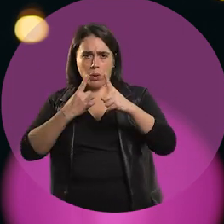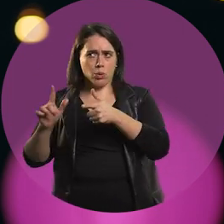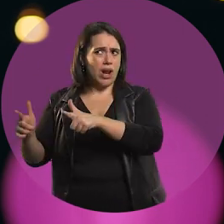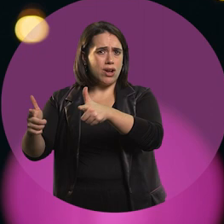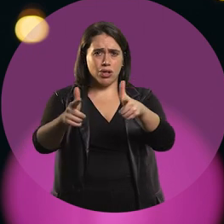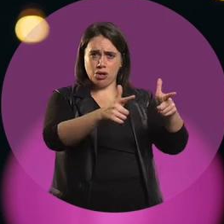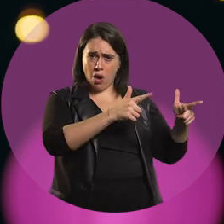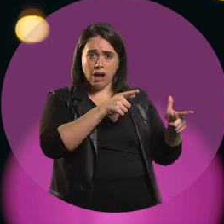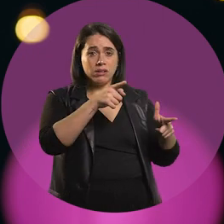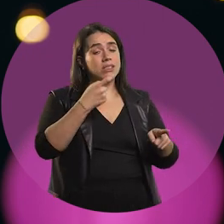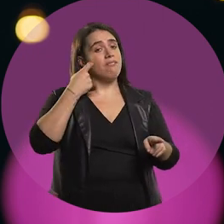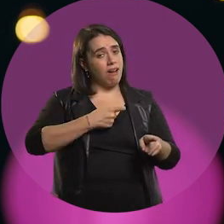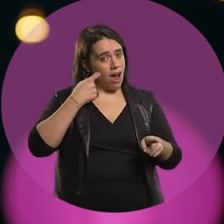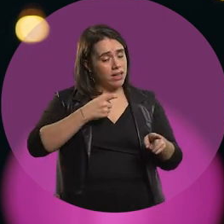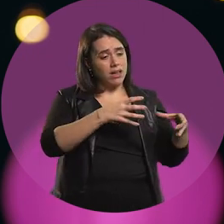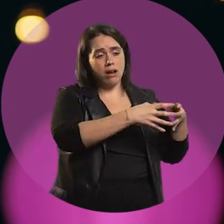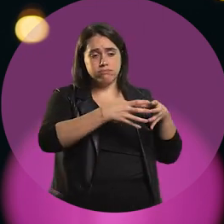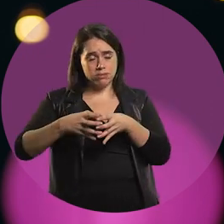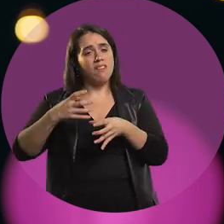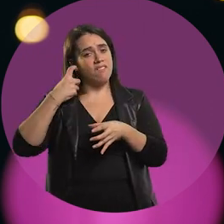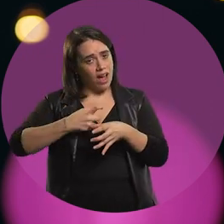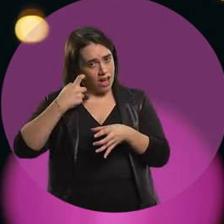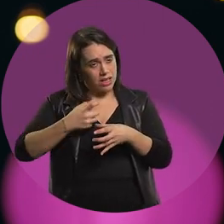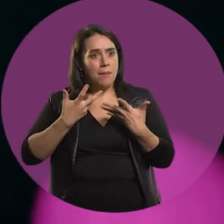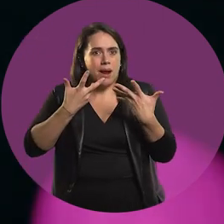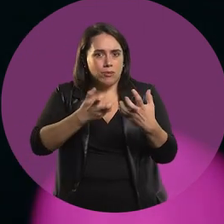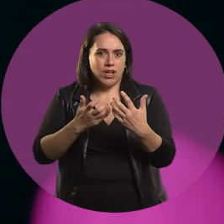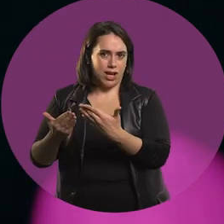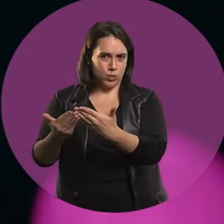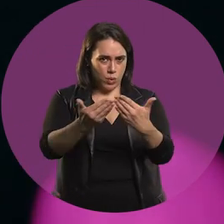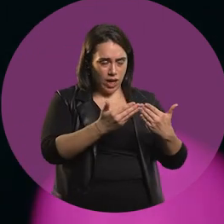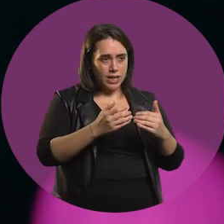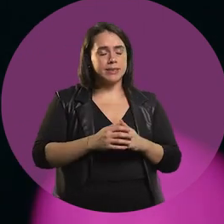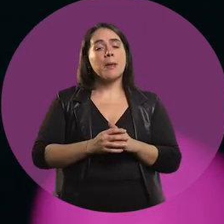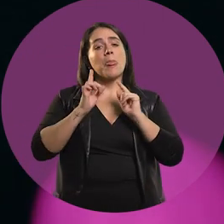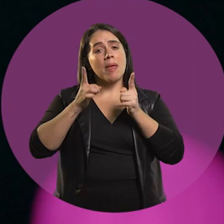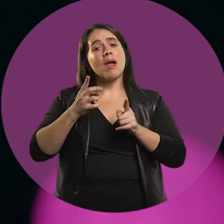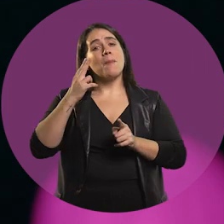cuentan con equipos multidisciplinarios. Ese es un problema. Después está el problema de la infraestructura.